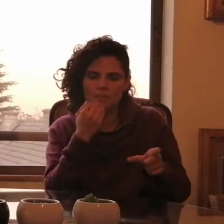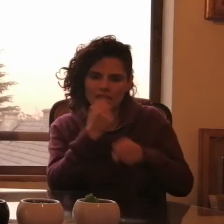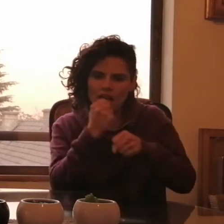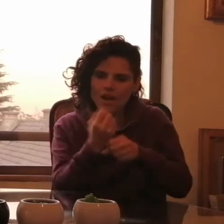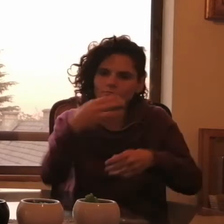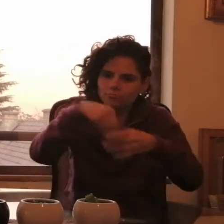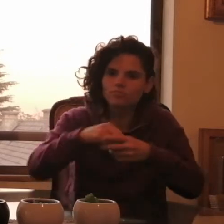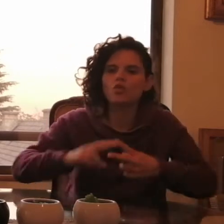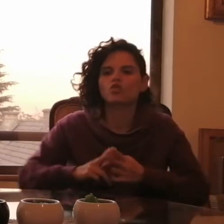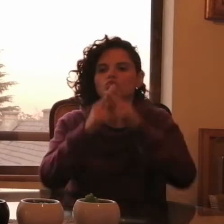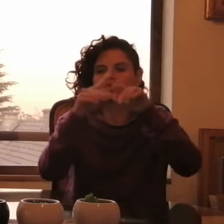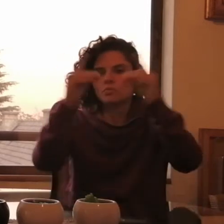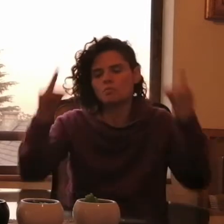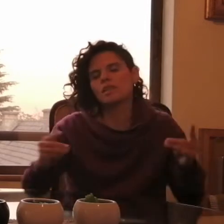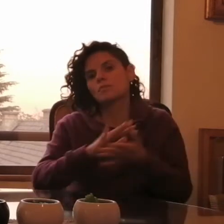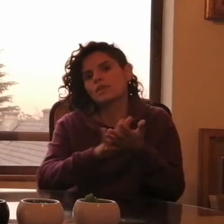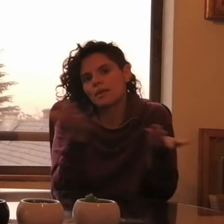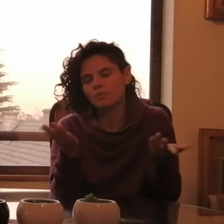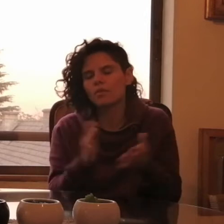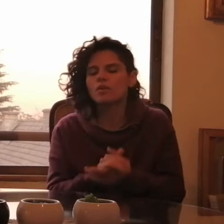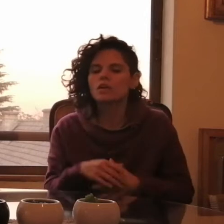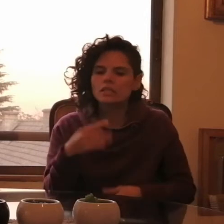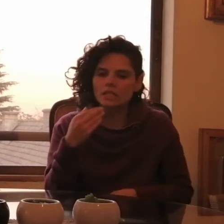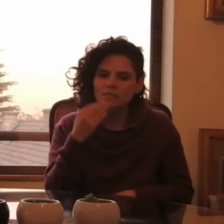que estás haciendo- claro - también se sabe que el bienestar de los trabajadores y